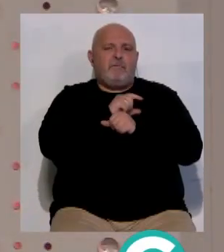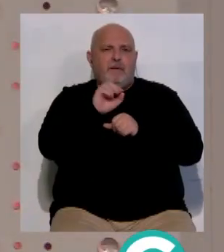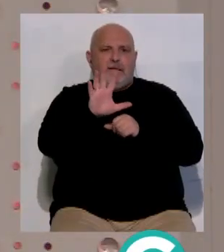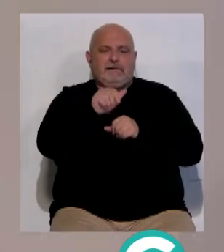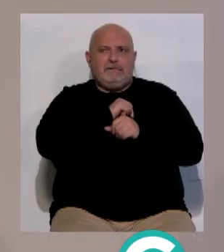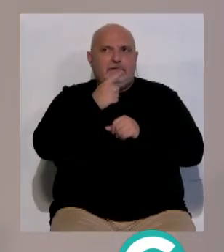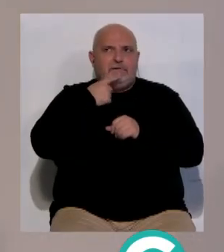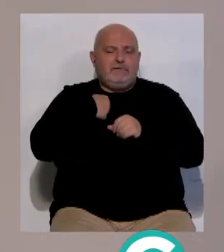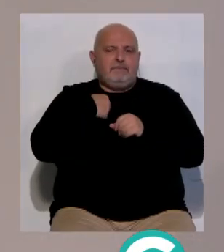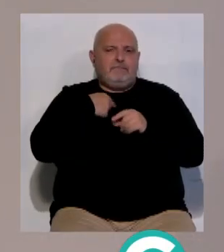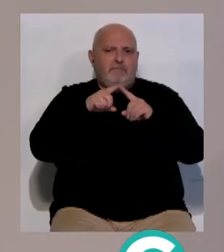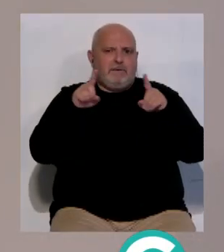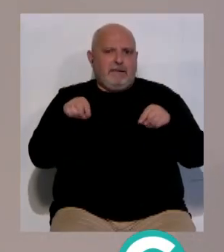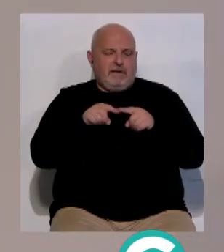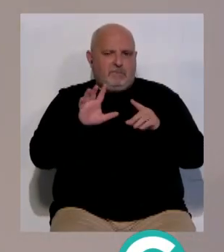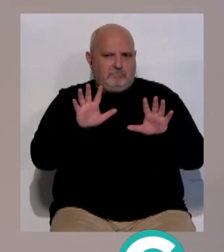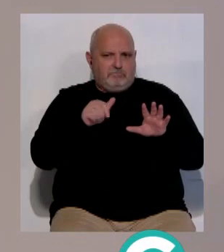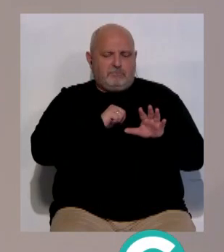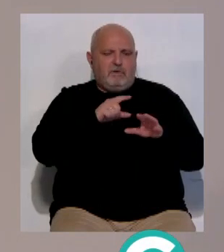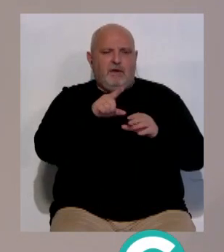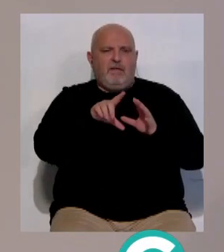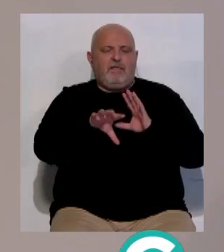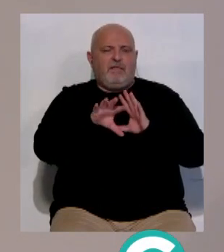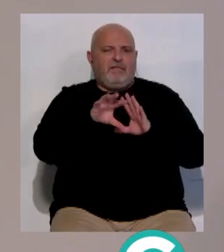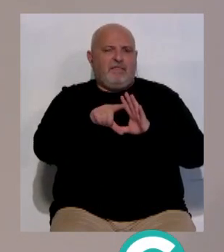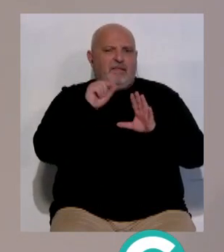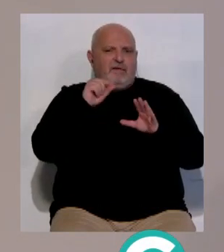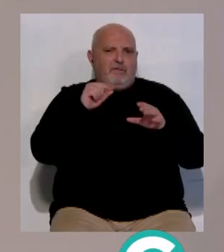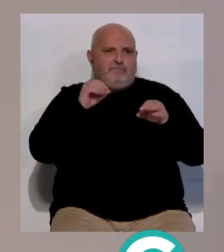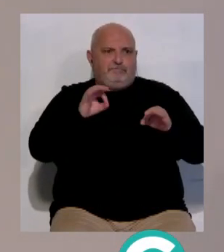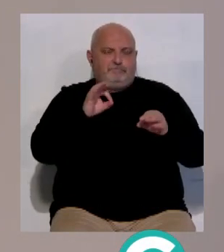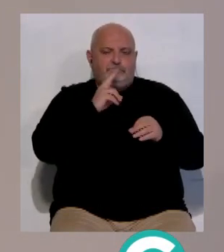dice el que está en la pantalla sino él tiene que toma una decisión en el campo que el otro